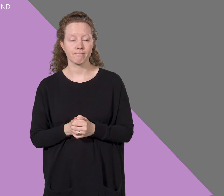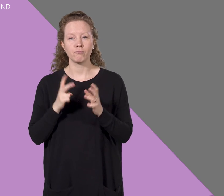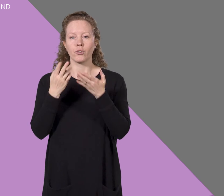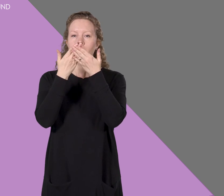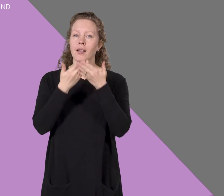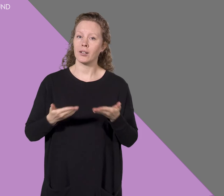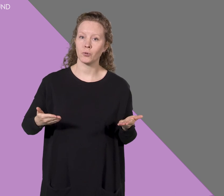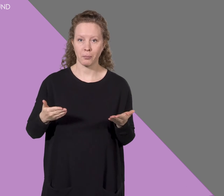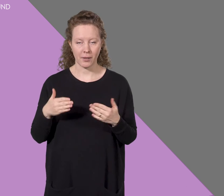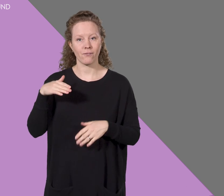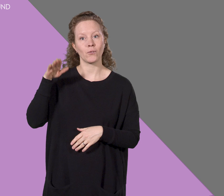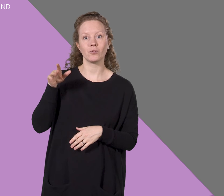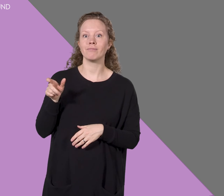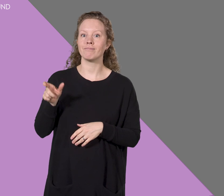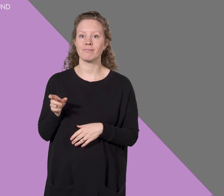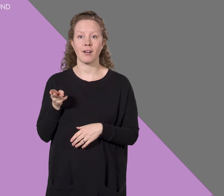och hedersomnämnandet i samma kategori gick till -